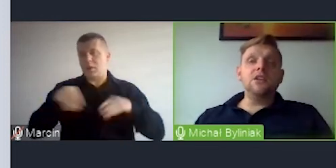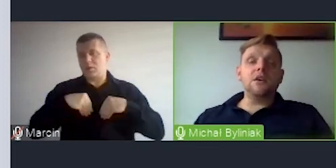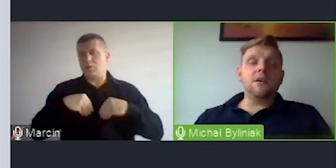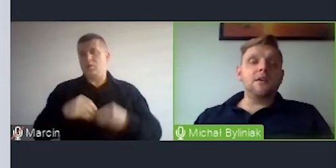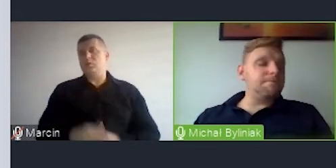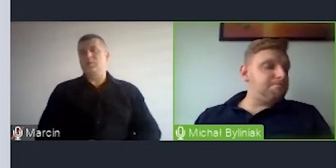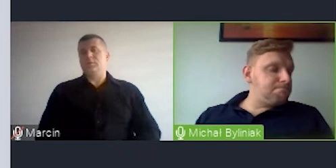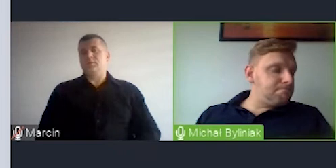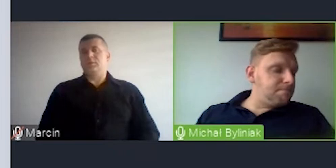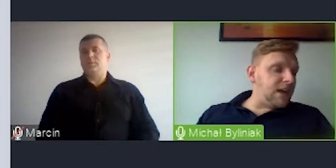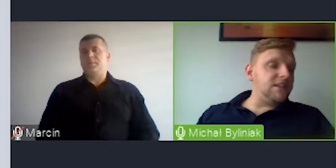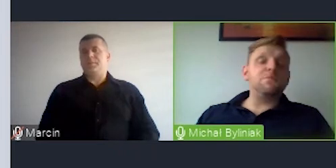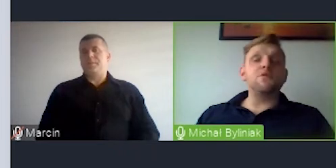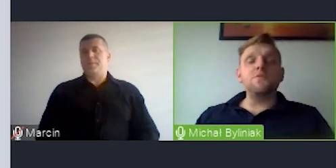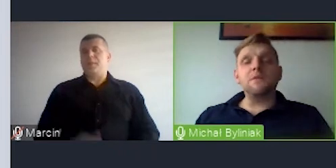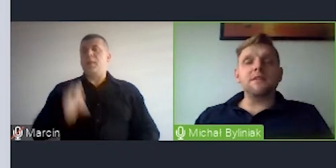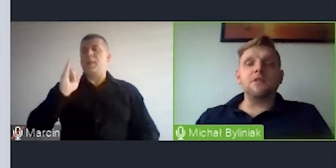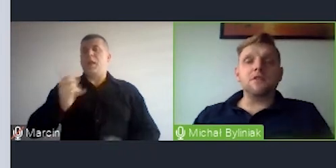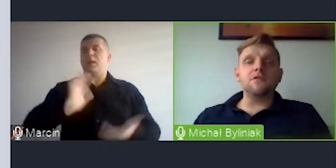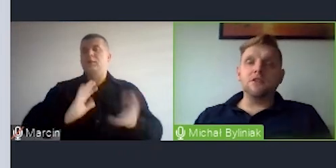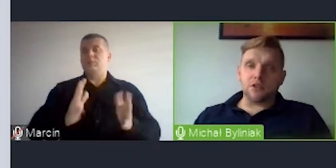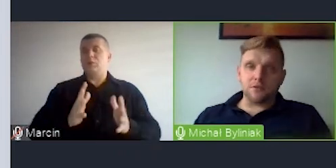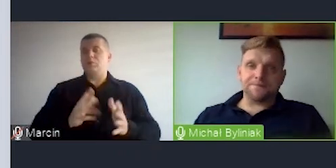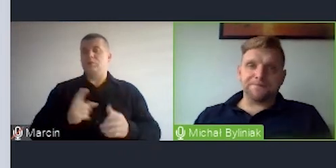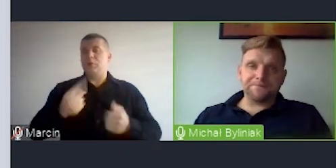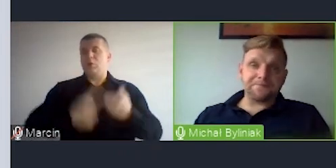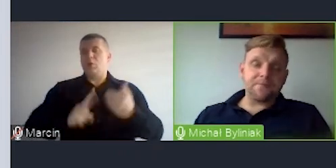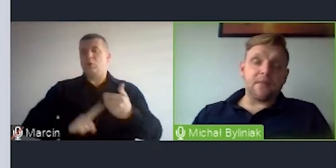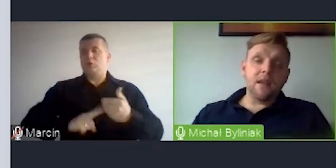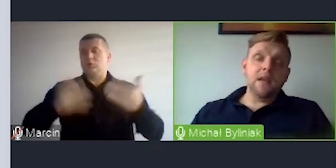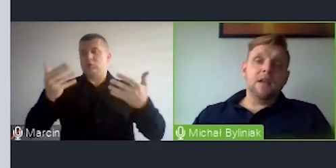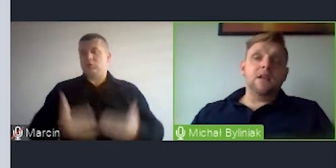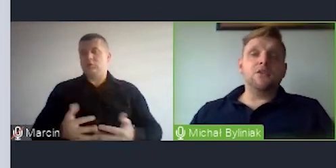i w jaki sposób ten personal rozliczyć.